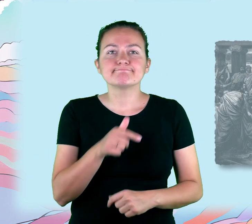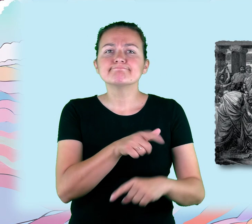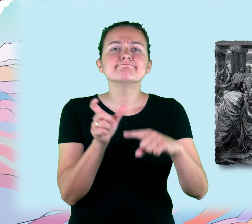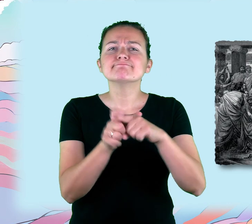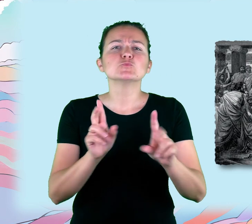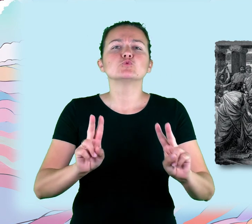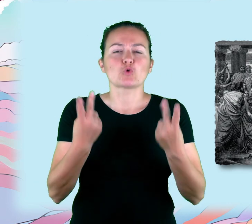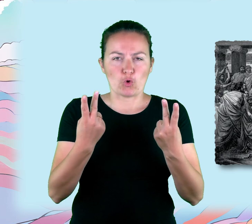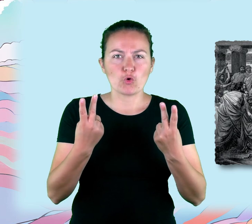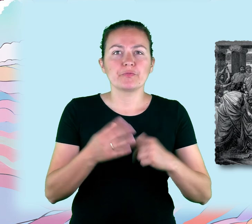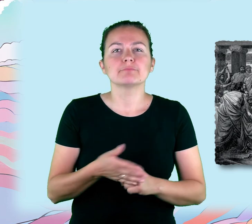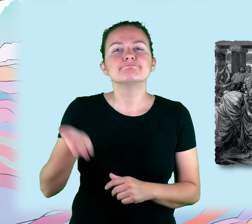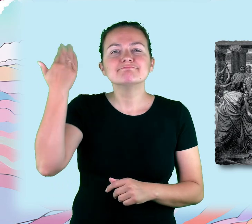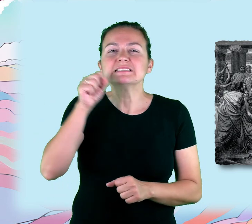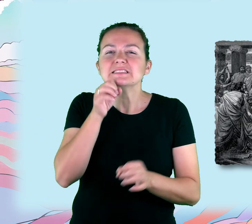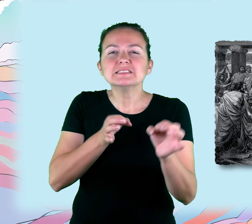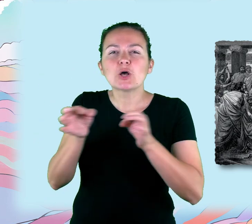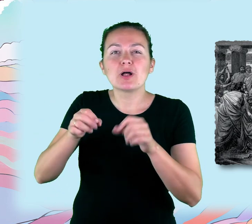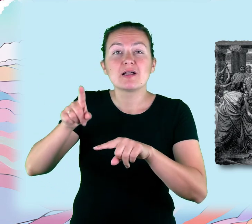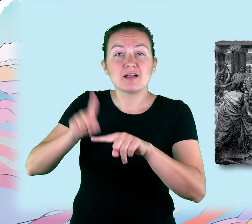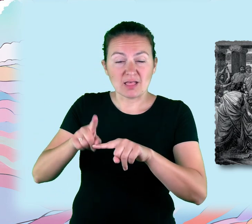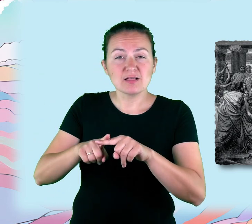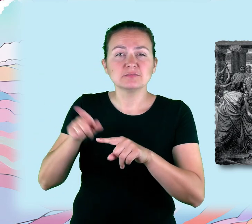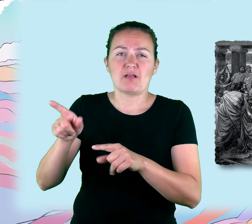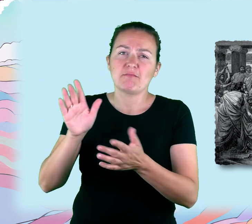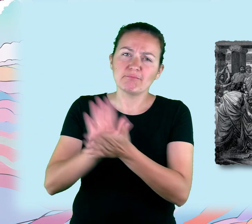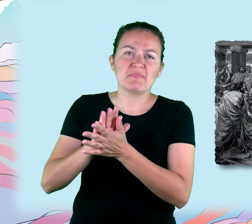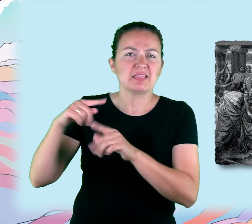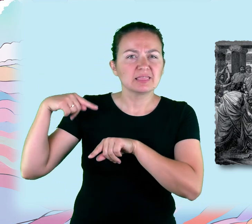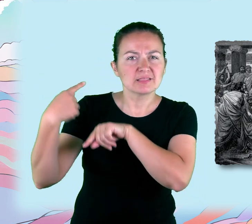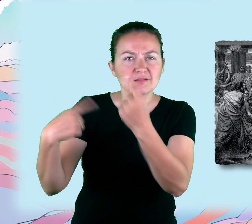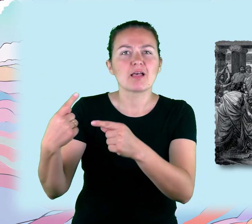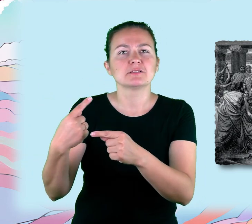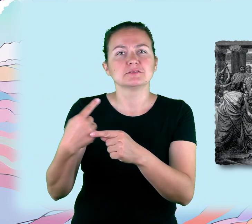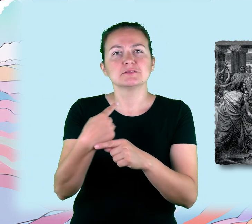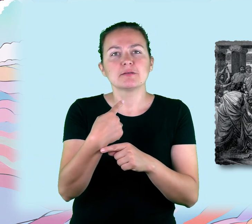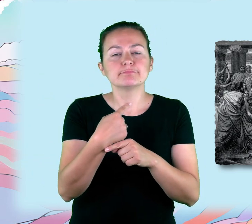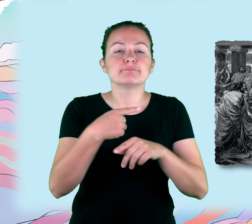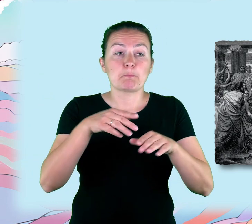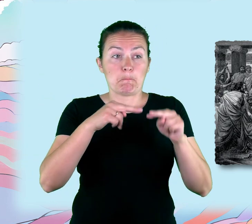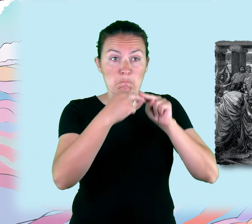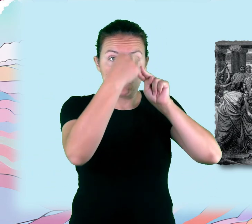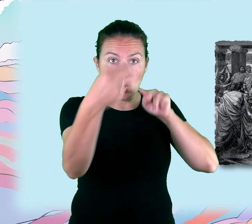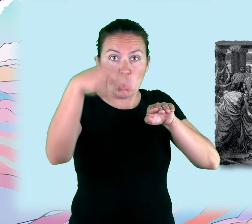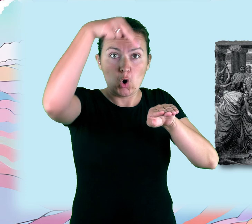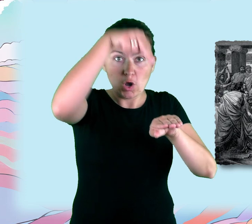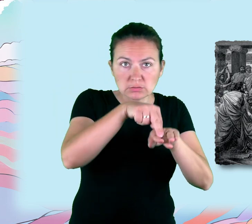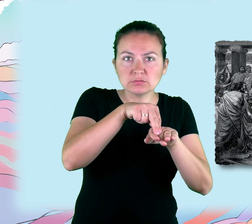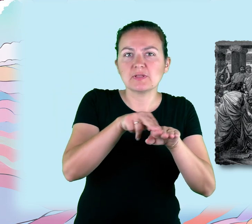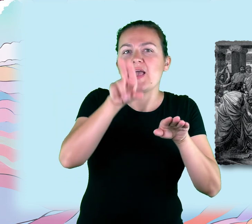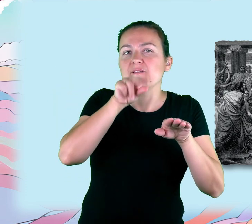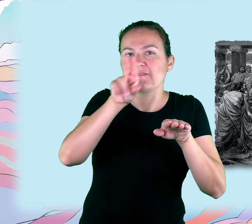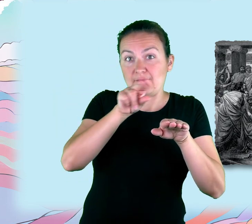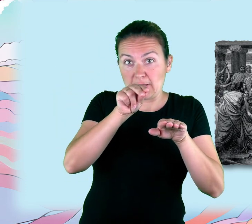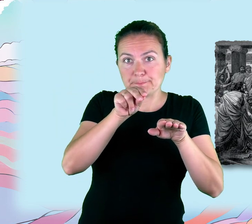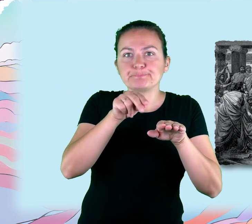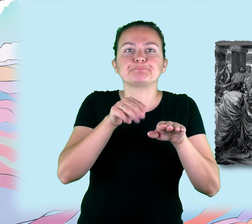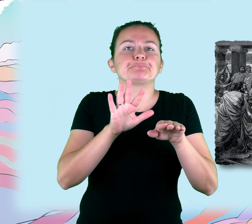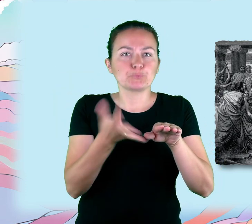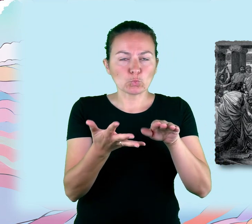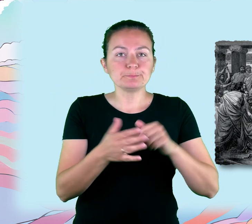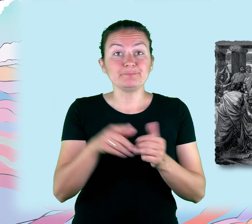Pochodzenie: Tradycja mówienia z mostu pochodzi ze starożytnej Grecji.